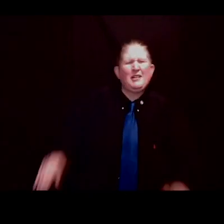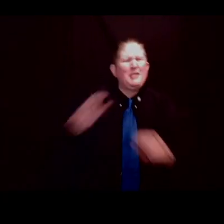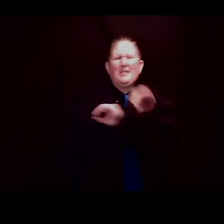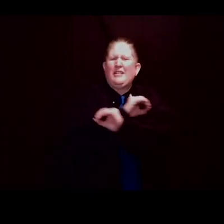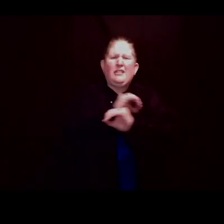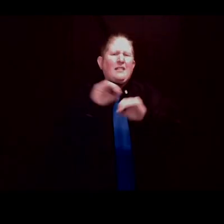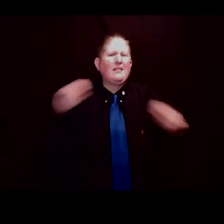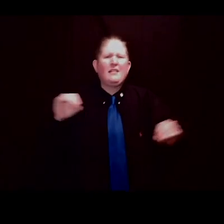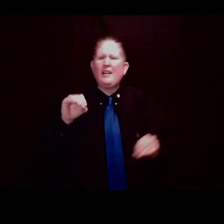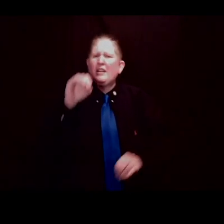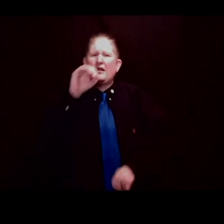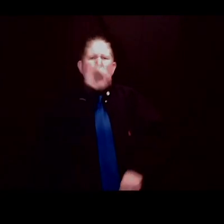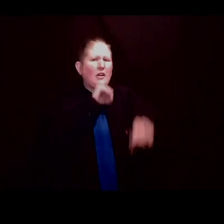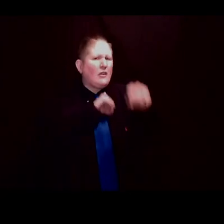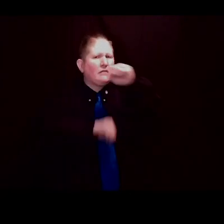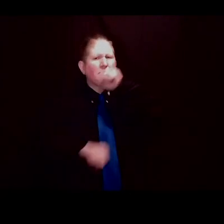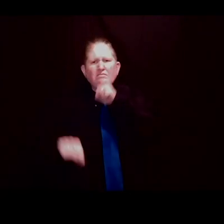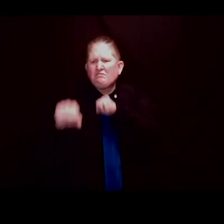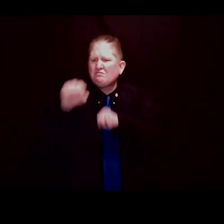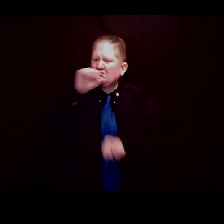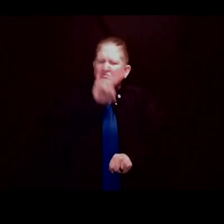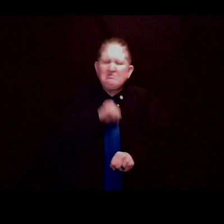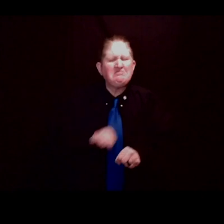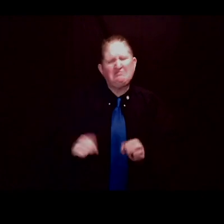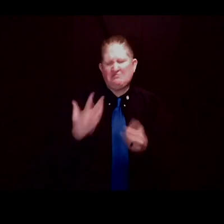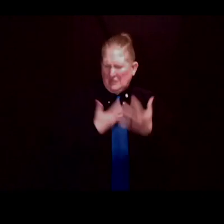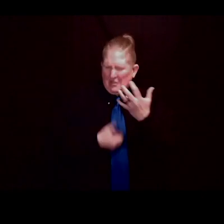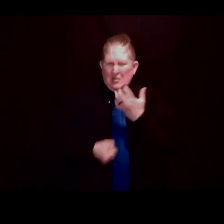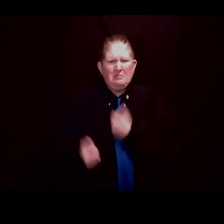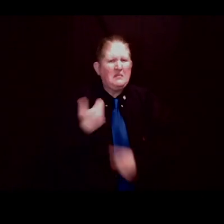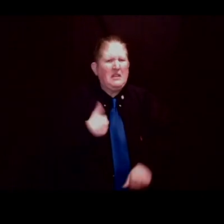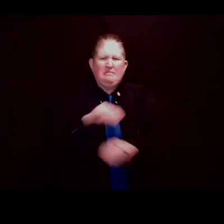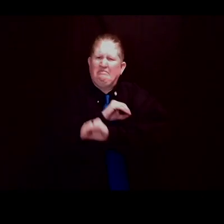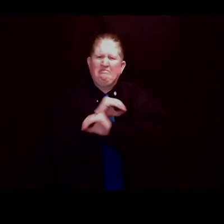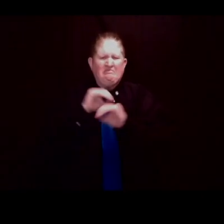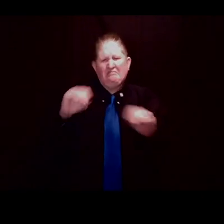No dejaré que ninguna frustración me cambie